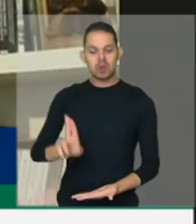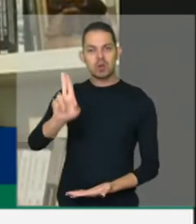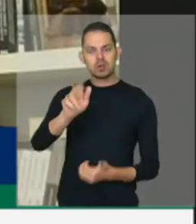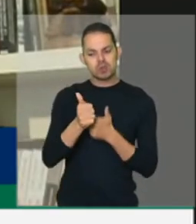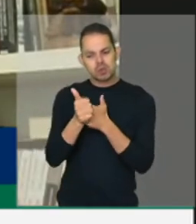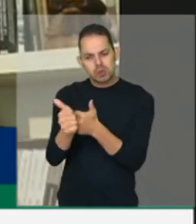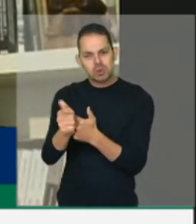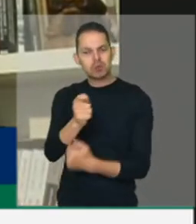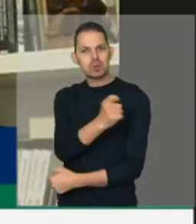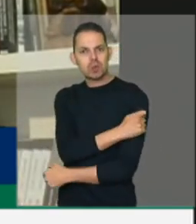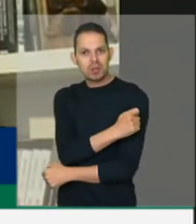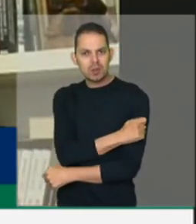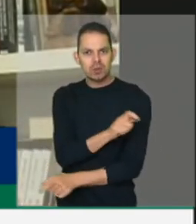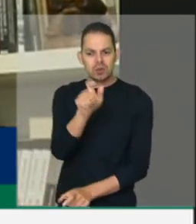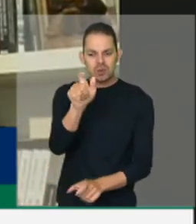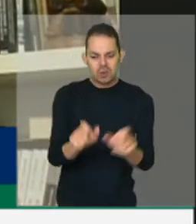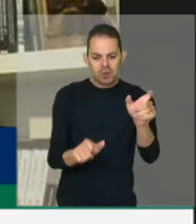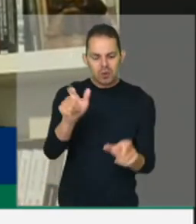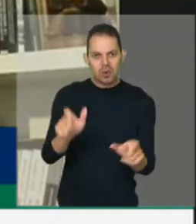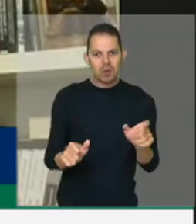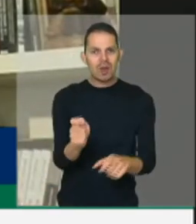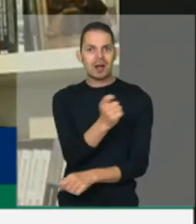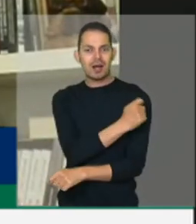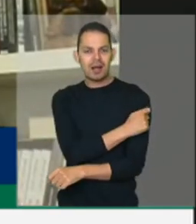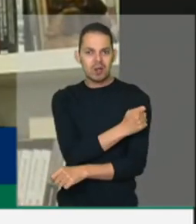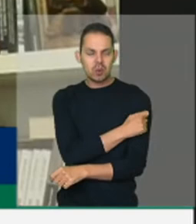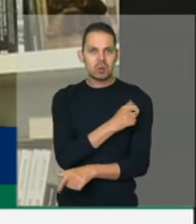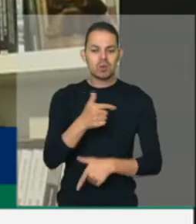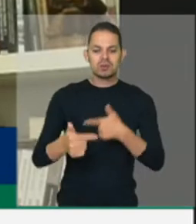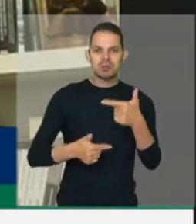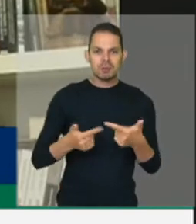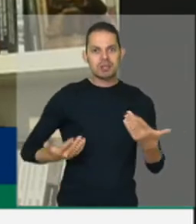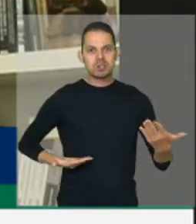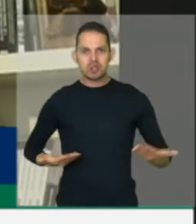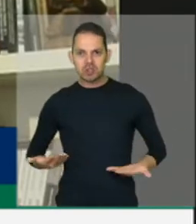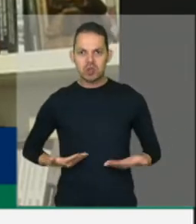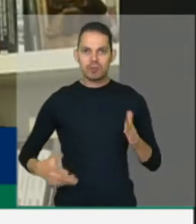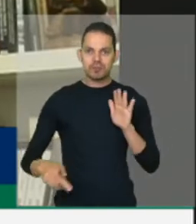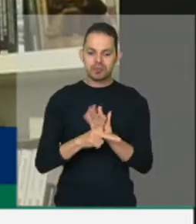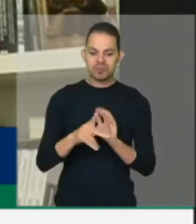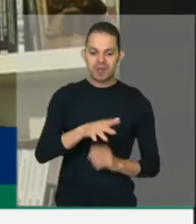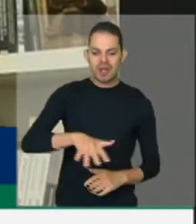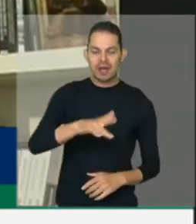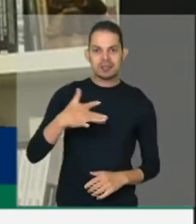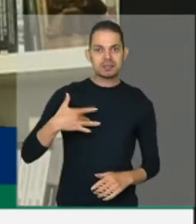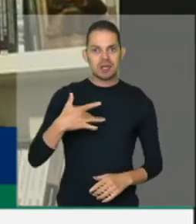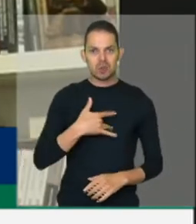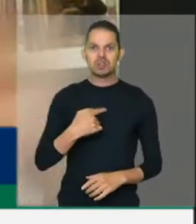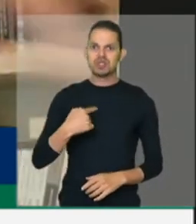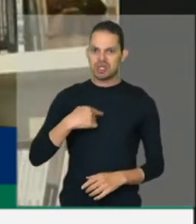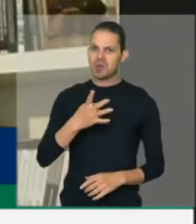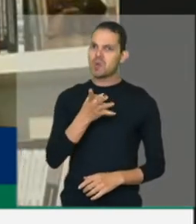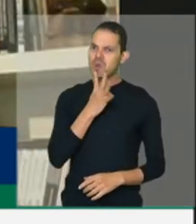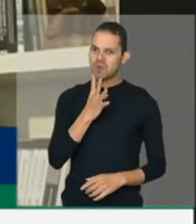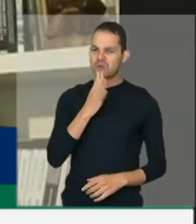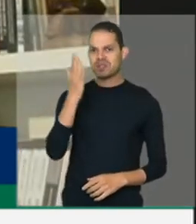SEI O QUE PASSA CADA TRABALHADOR, DA SAÚDE NUM MOMENTO COMO ESSE. MAS NÃO, BOLSONARO VAI FAZER UM JANTAR